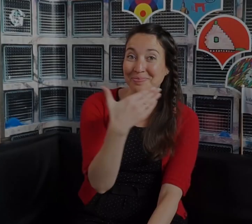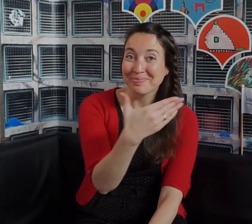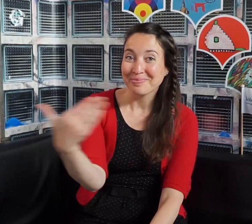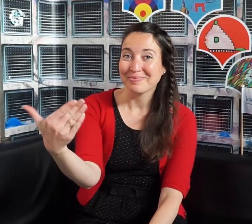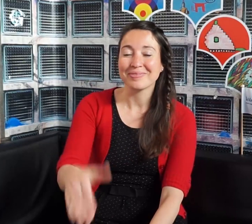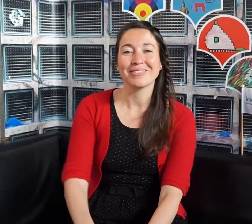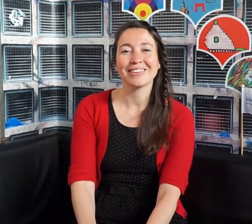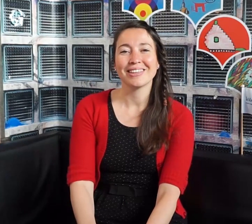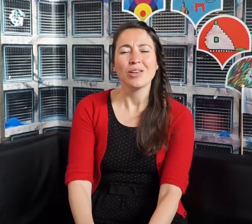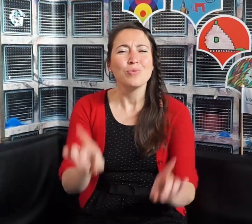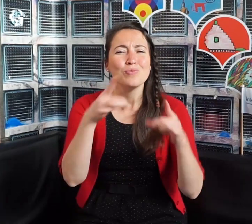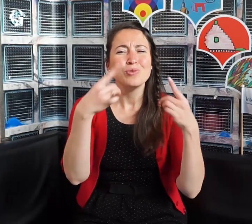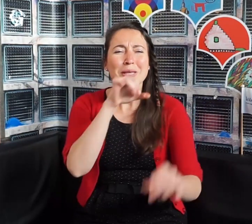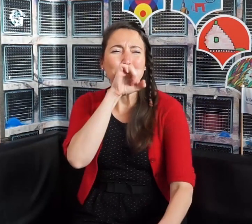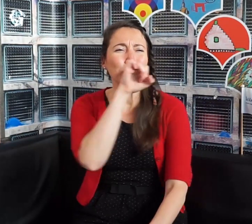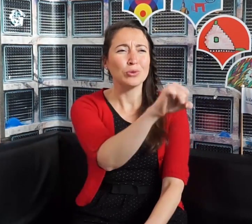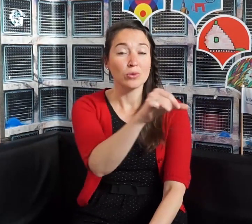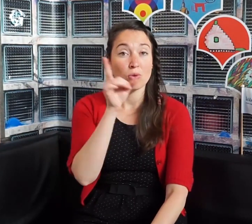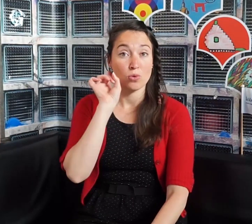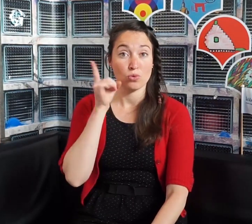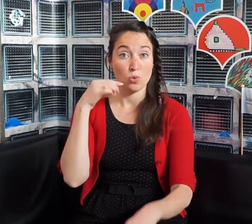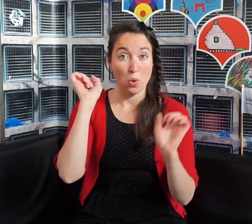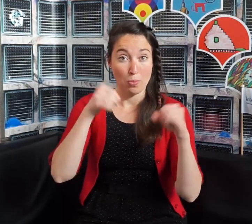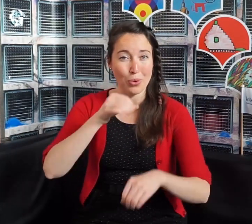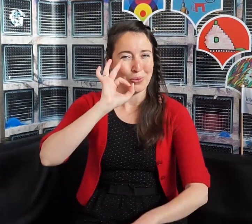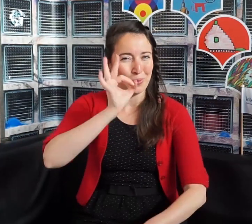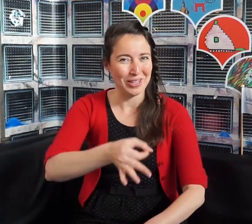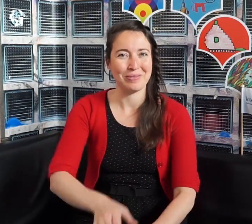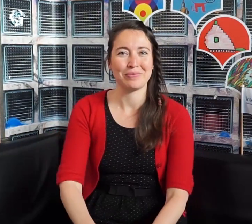Bonjour Être sourd et apprécier la musique, c'est possible.